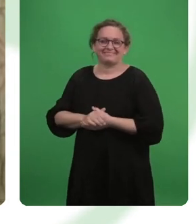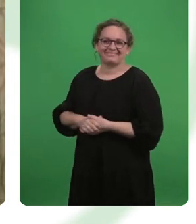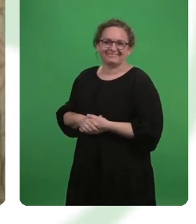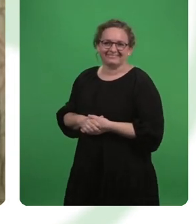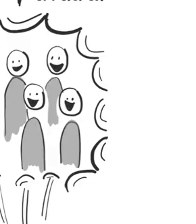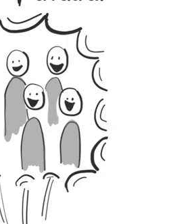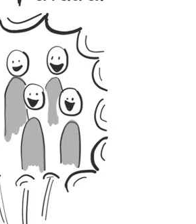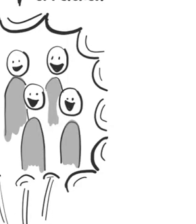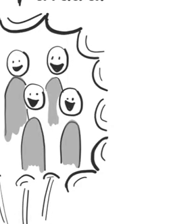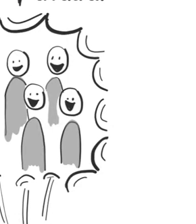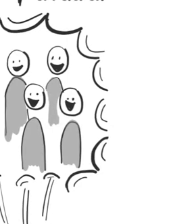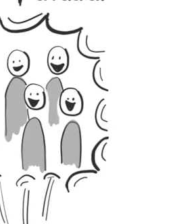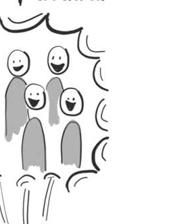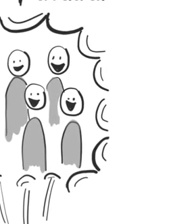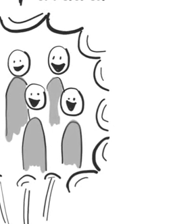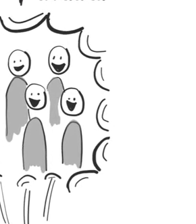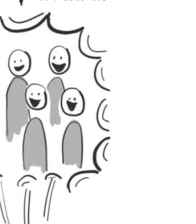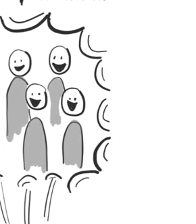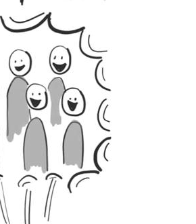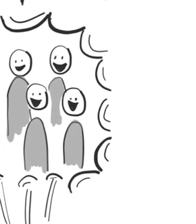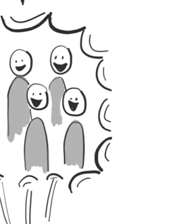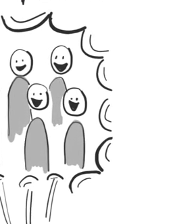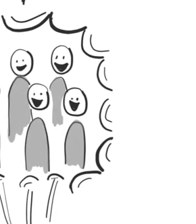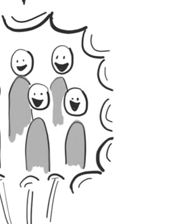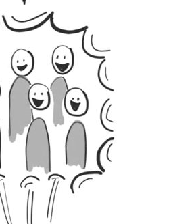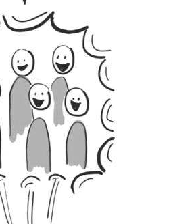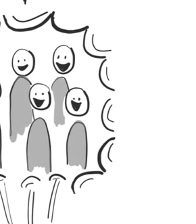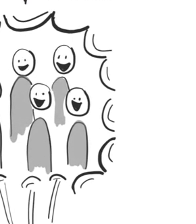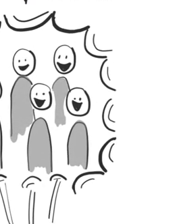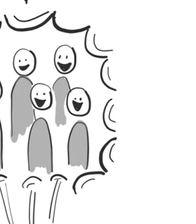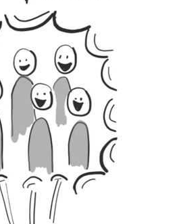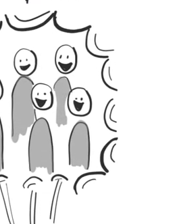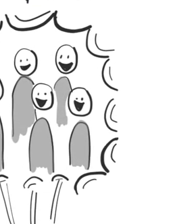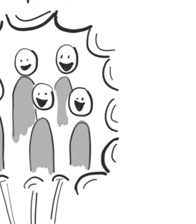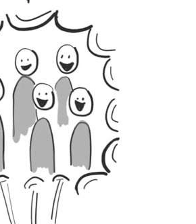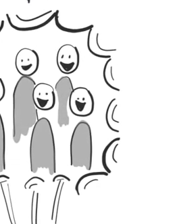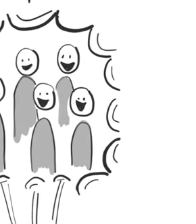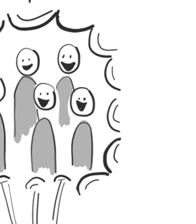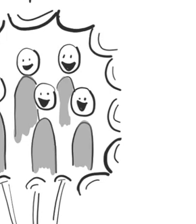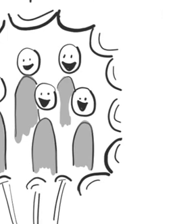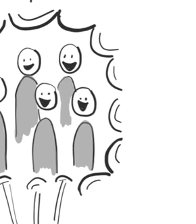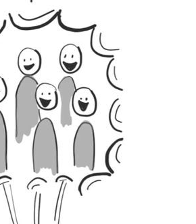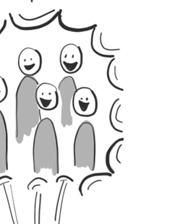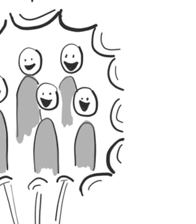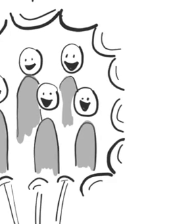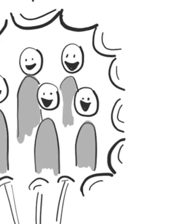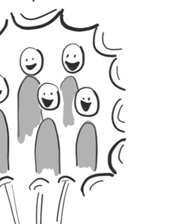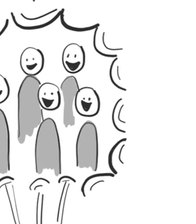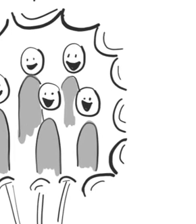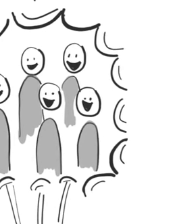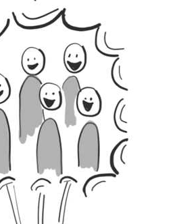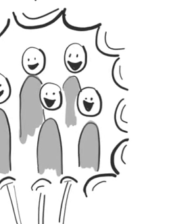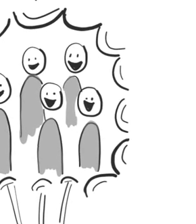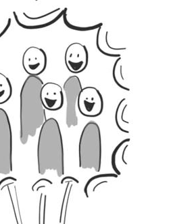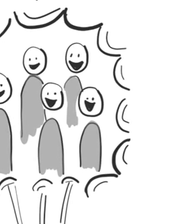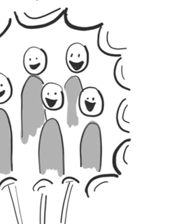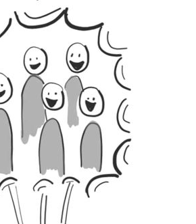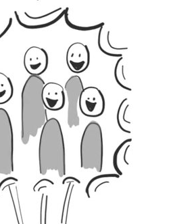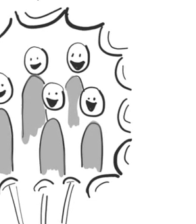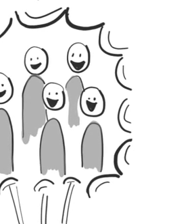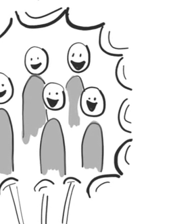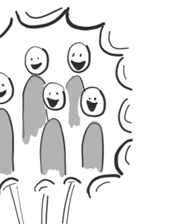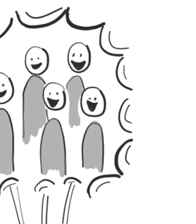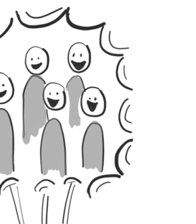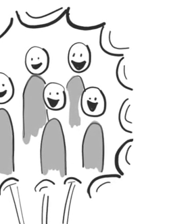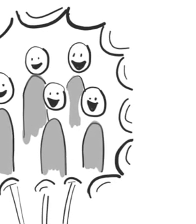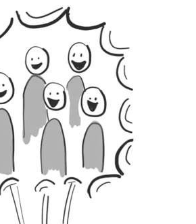[Musik] Vorteile von Inklusion: Teamgeist stärken, neue Zielgruppen erreichen, Arbeitsprozesse optimieren und betriebswirtschaftliche Vorteile nutzen.